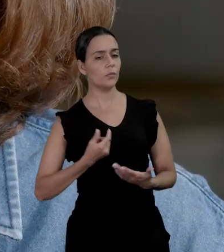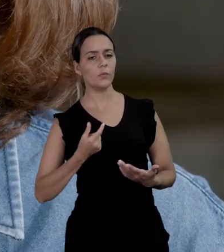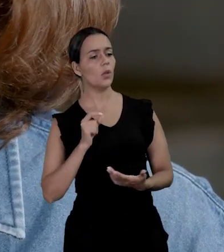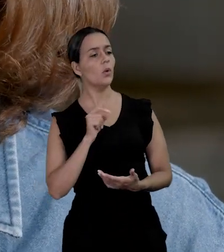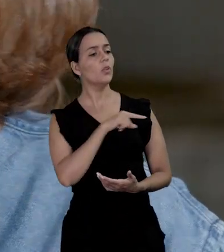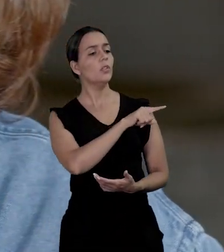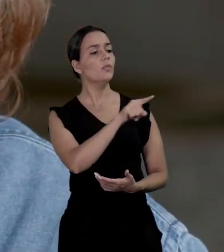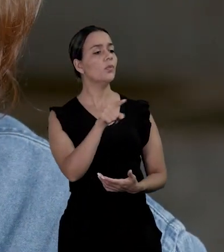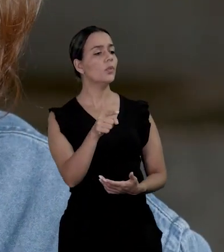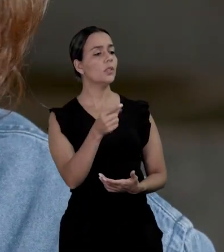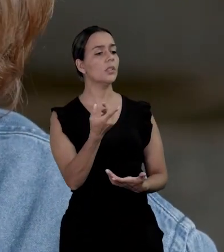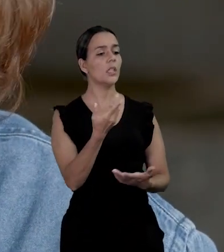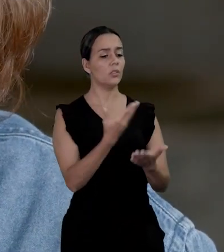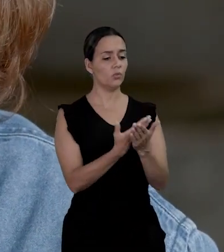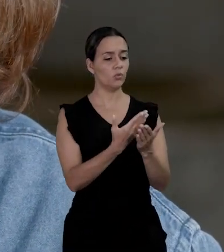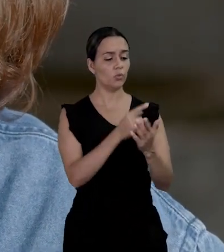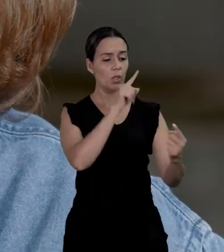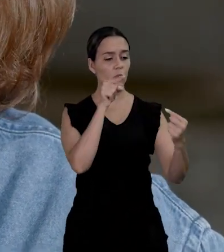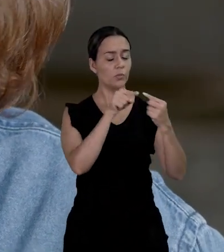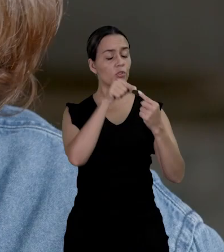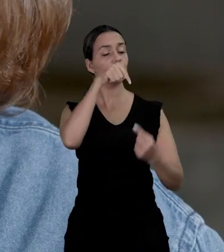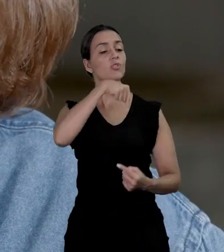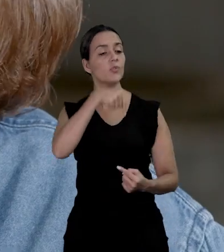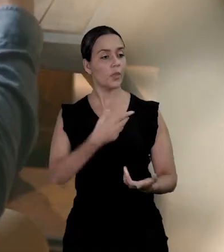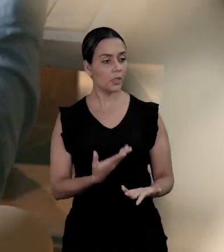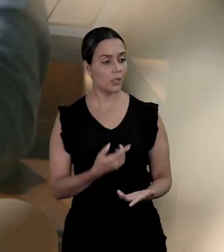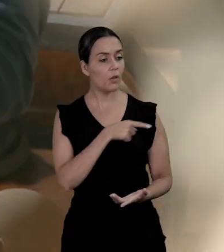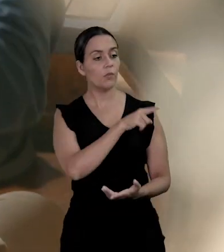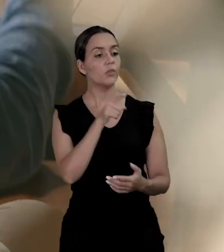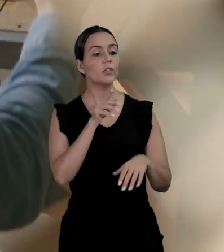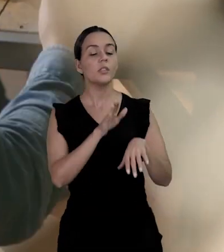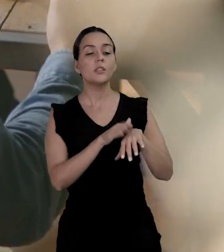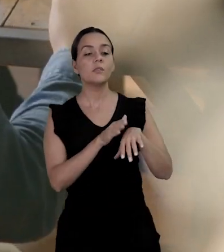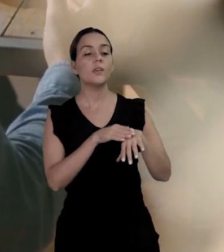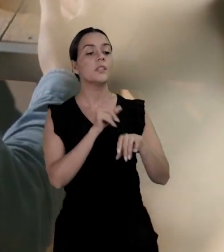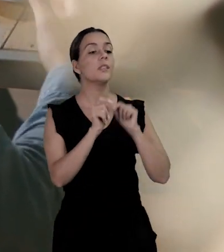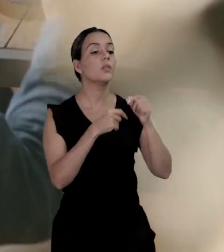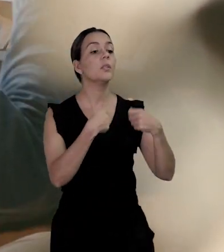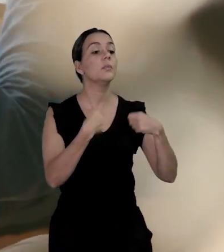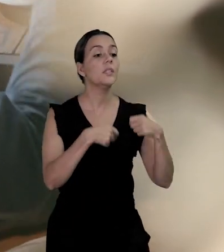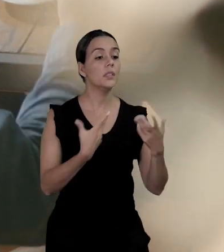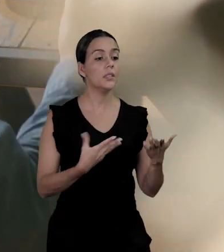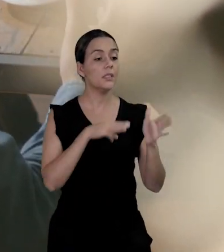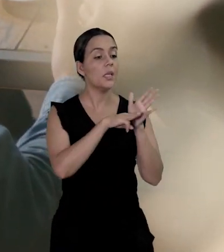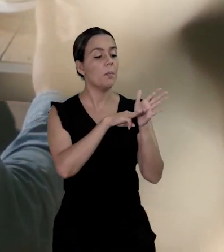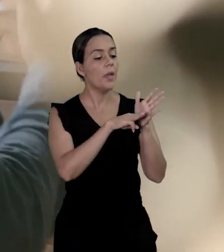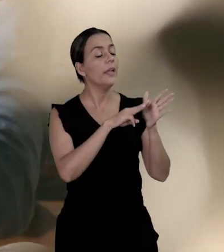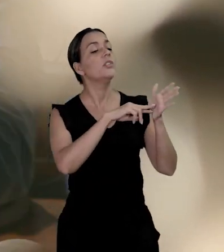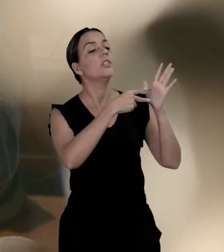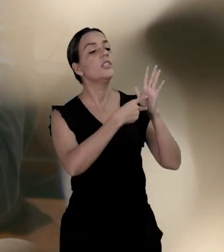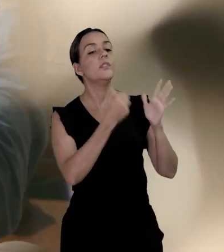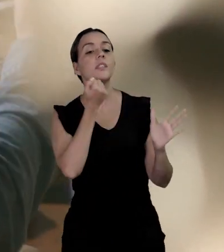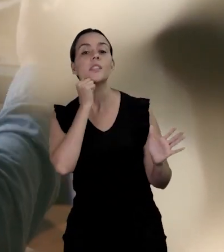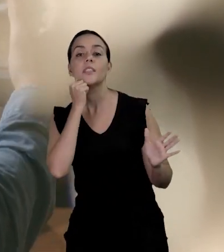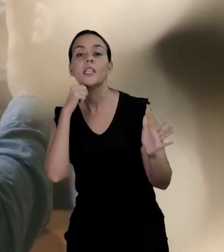E aí, o que vocês vieram fazer aqui, como é que... o que é que vocês tem que produzir, o que é o método científico, o que é a ciência?